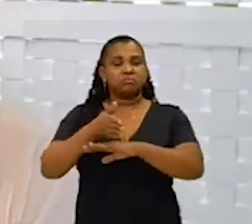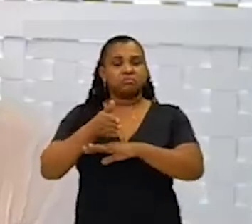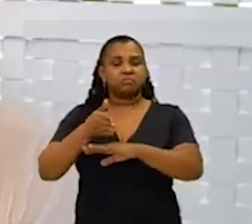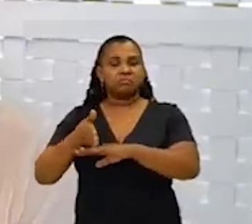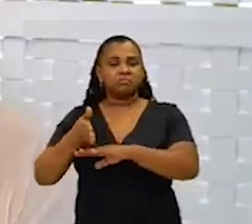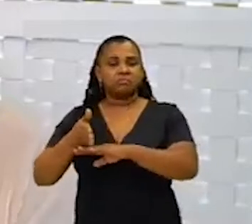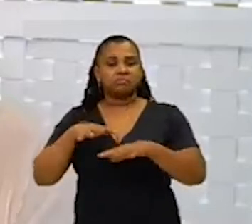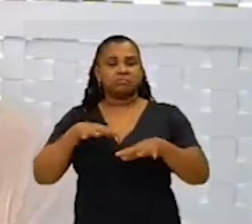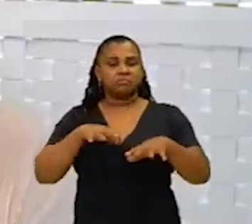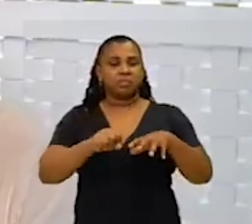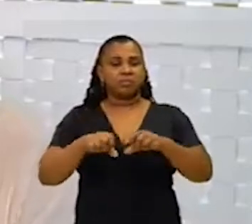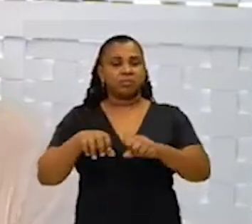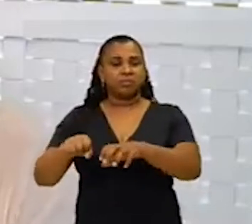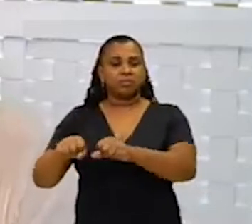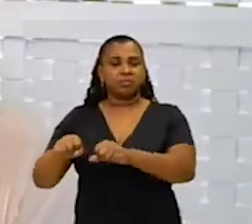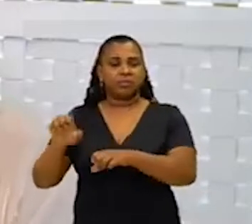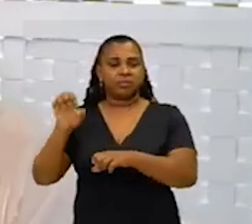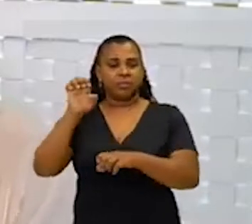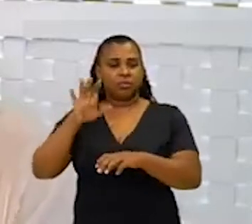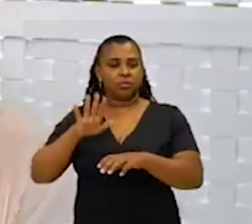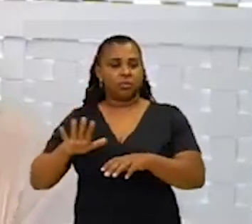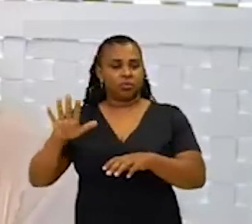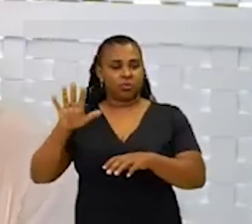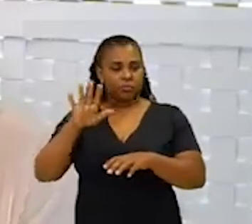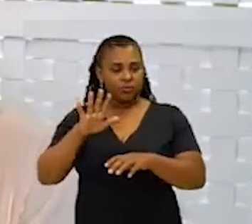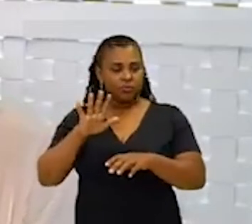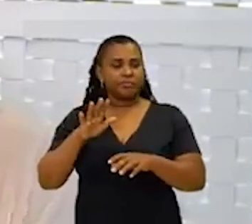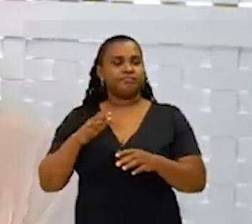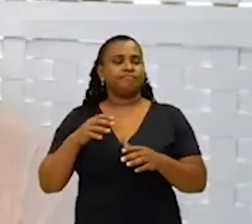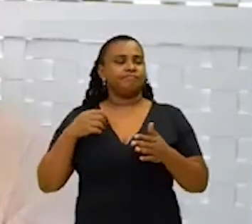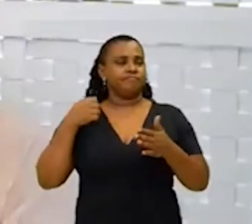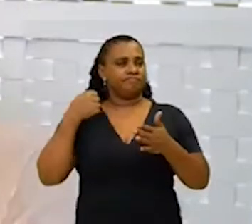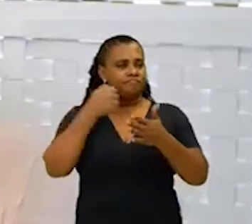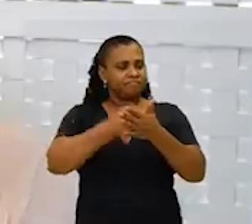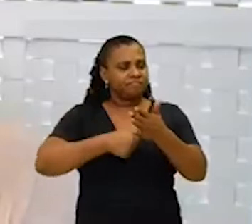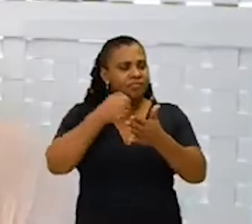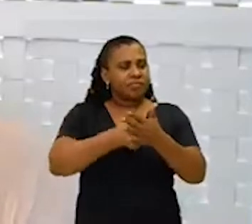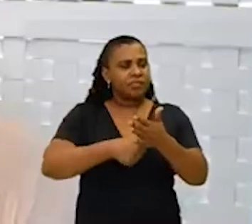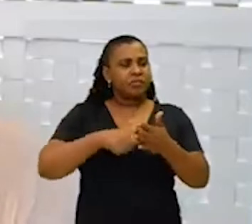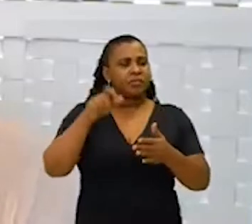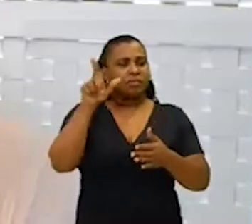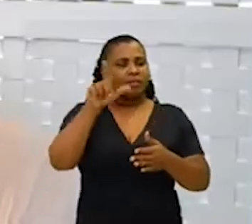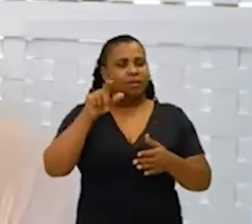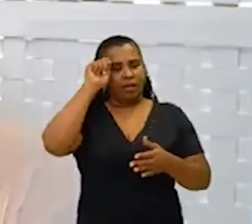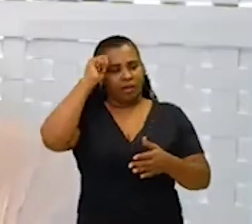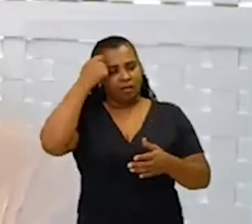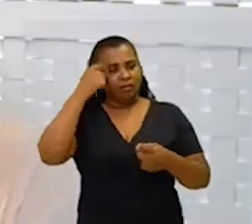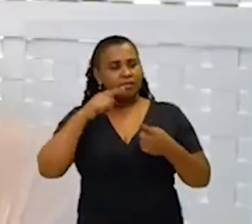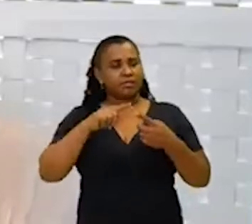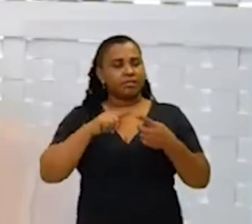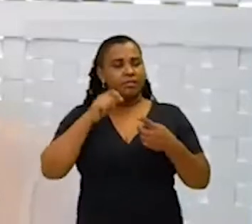para resistências afro-brasileiras negras existências de mulheres camponesas lgbts